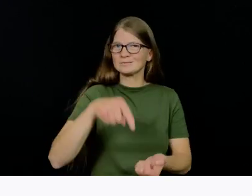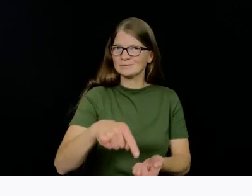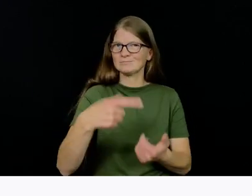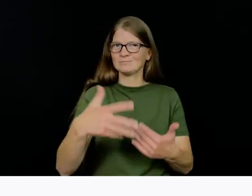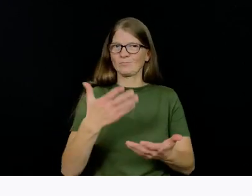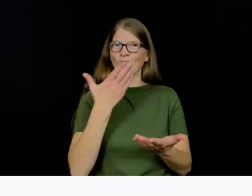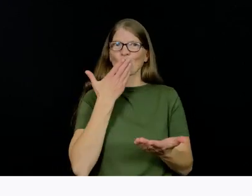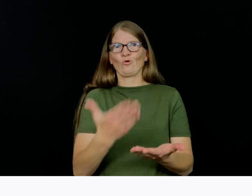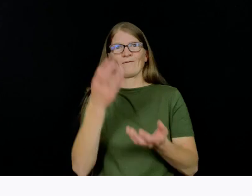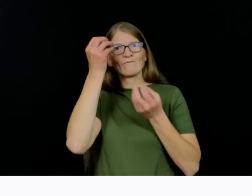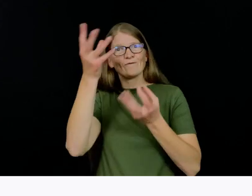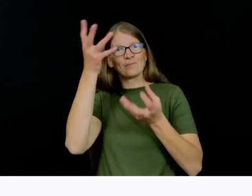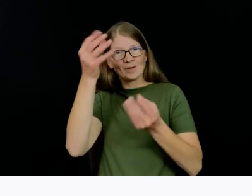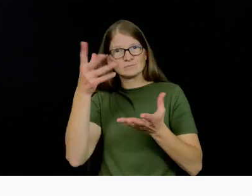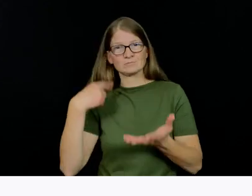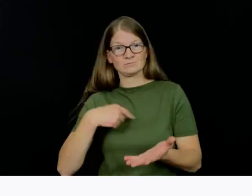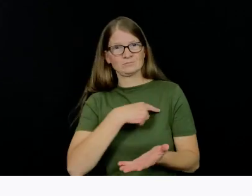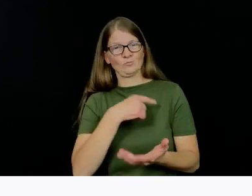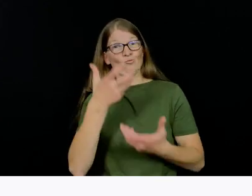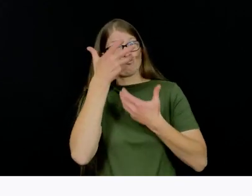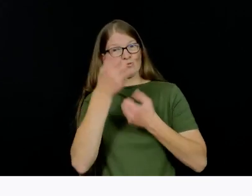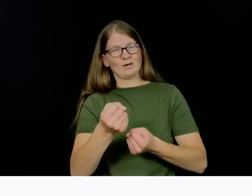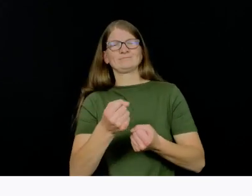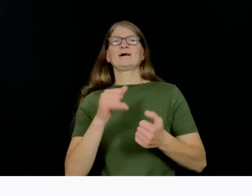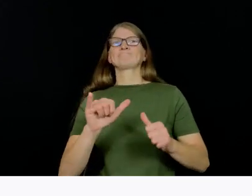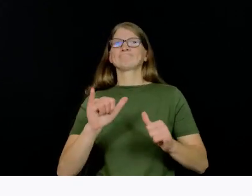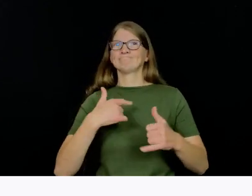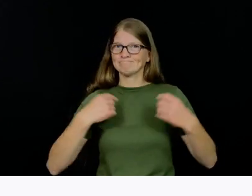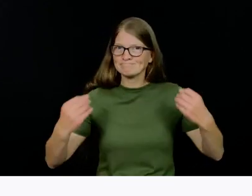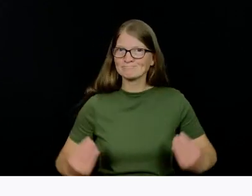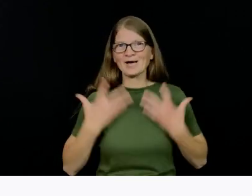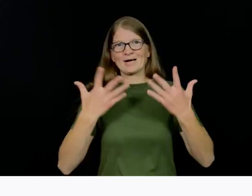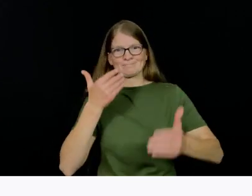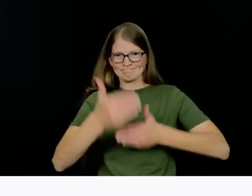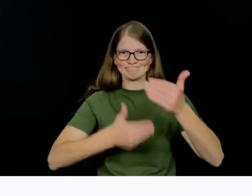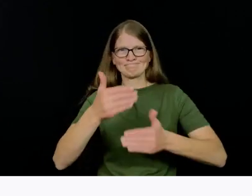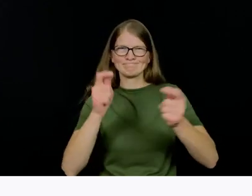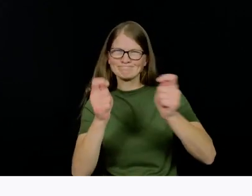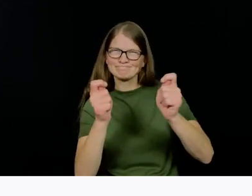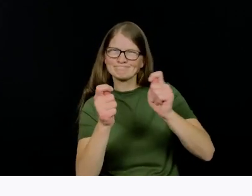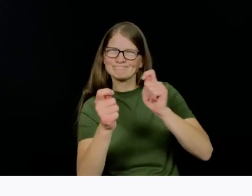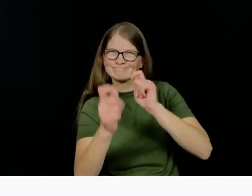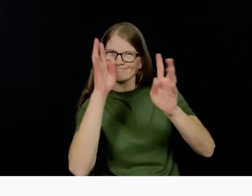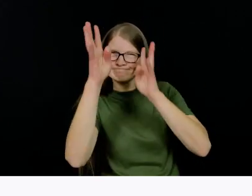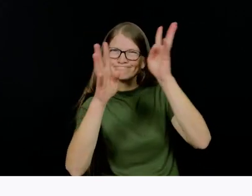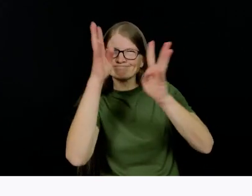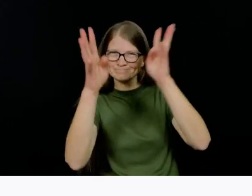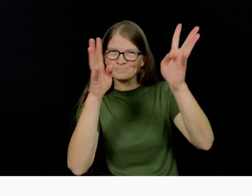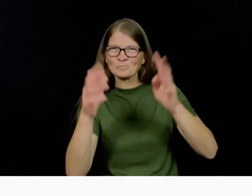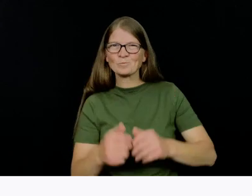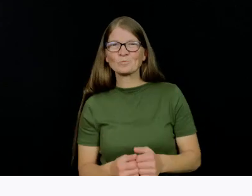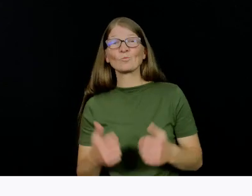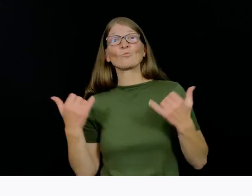وهذه الثقة هي سبب استمرارنا في الابتكار نحن هنا اليوم لنسلّط الضوء على بعض التقنيات الجديدة